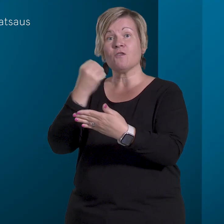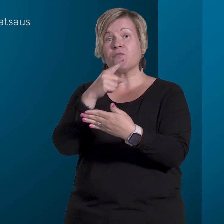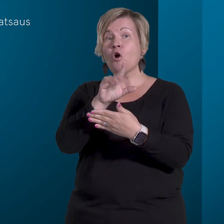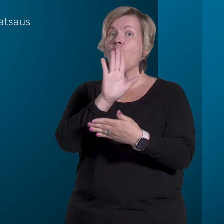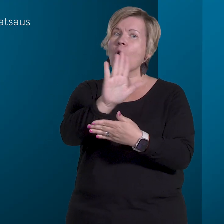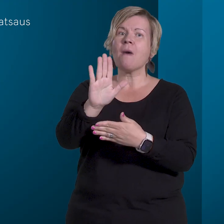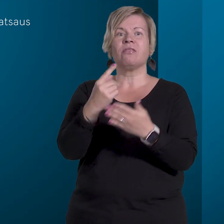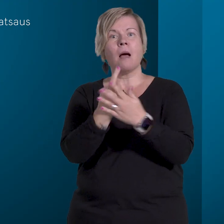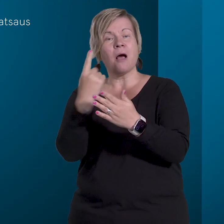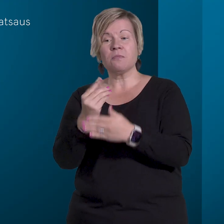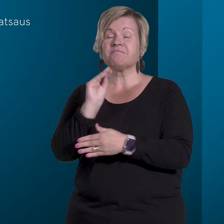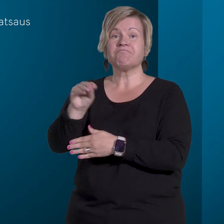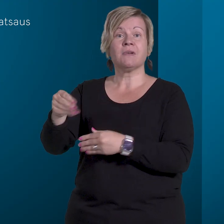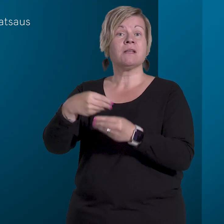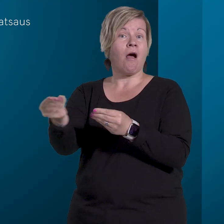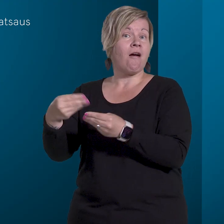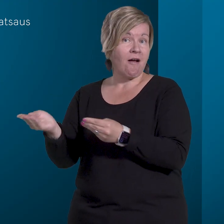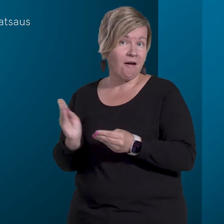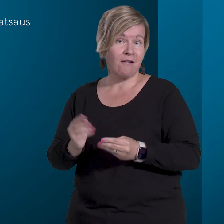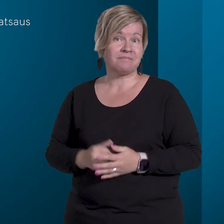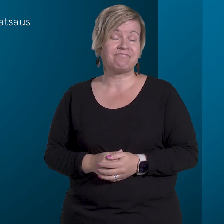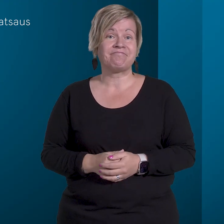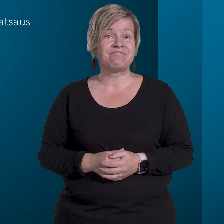jolloin voit ilmoittaa tapahtumasi osaksi vammaishistoriakuukauden ohjelmaa.